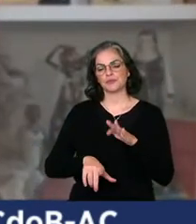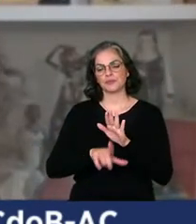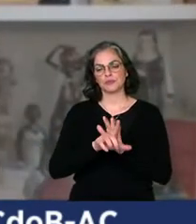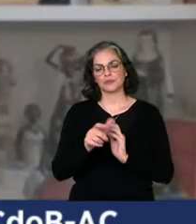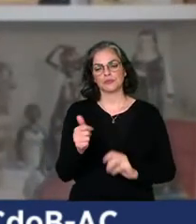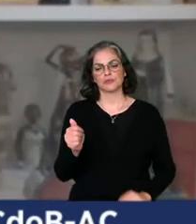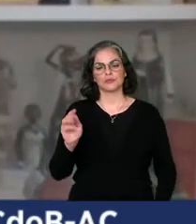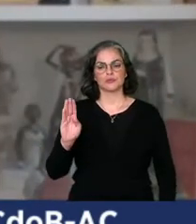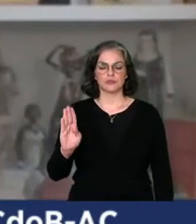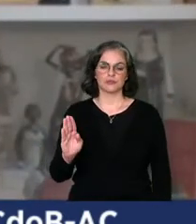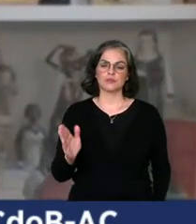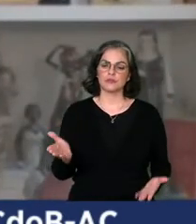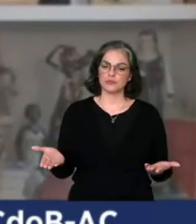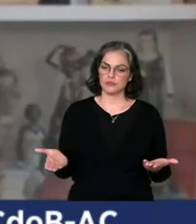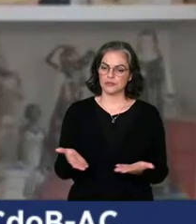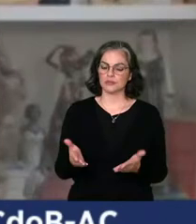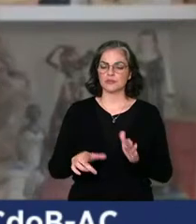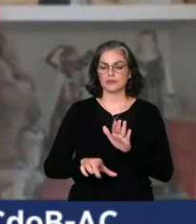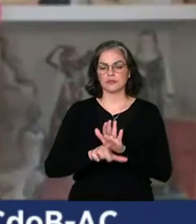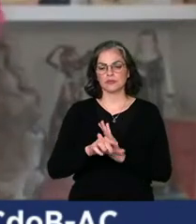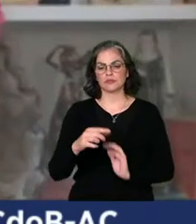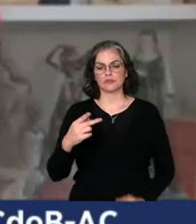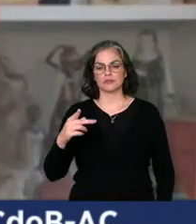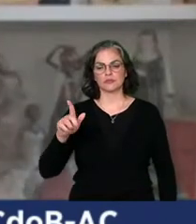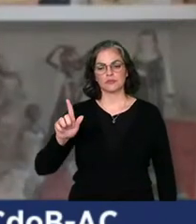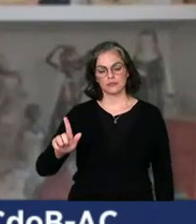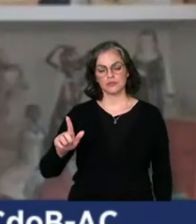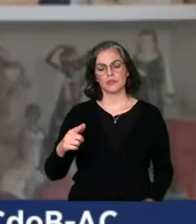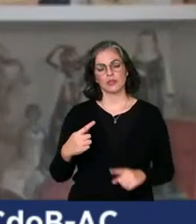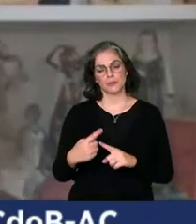HOJE A LEI ALDIR BLANC E AGORA NESSE MOMENTO A LEI PAULO GUSTAVO PORQUE O DINHEIRO QUE